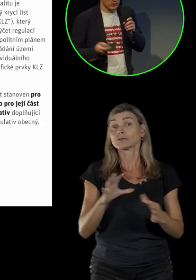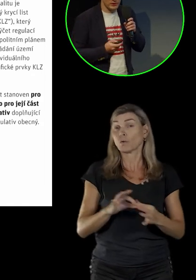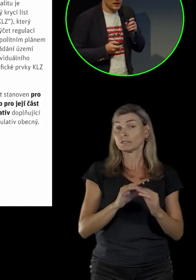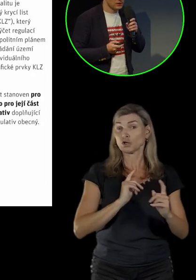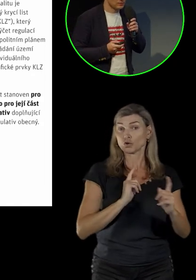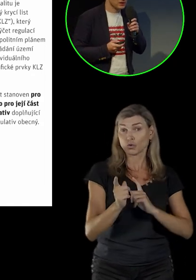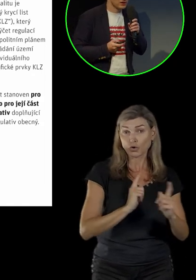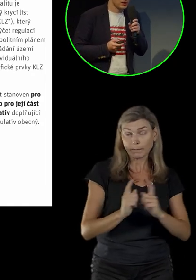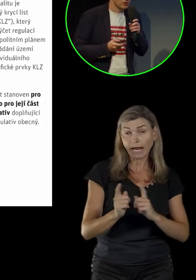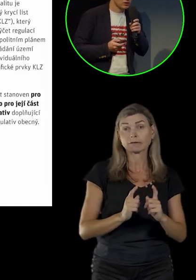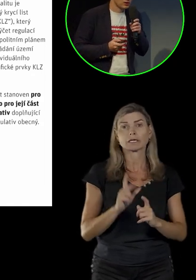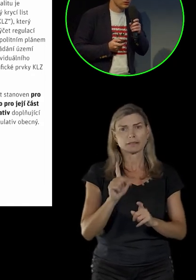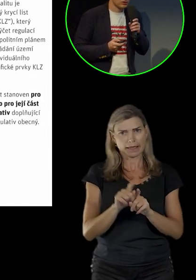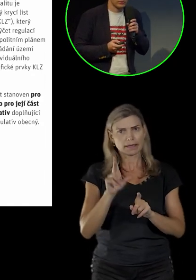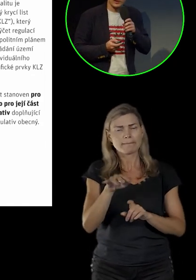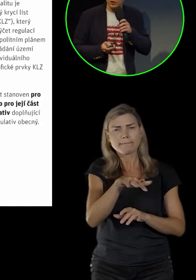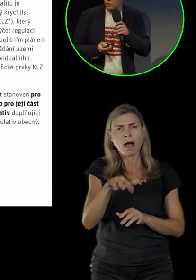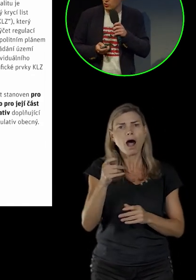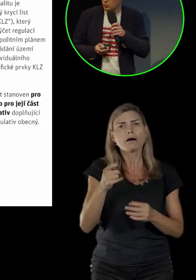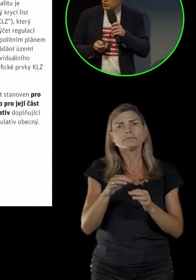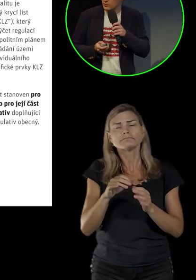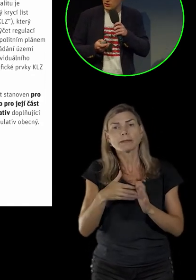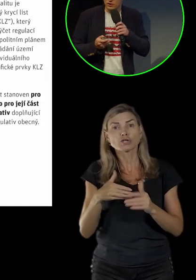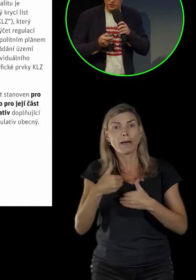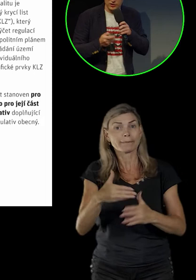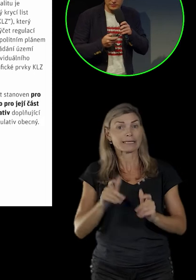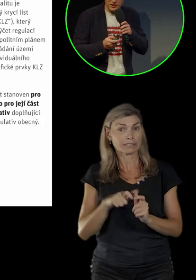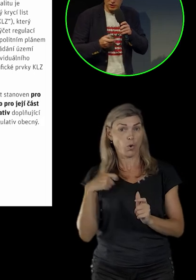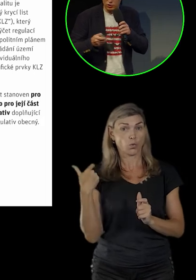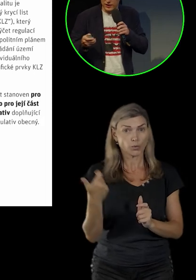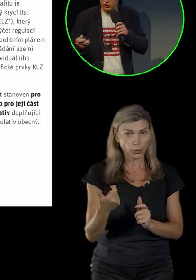Probíhá-li mi skrz nějakou lokalitu Městský okruh, můžu napsat Městský okruh v této